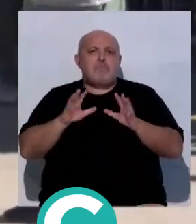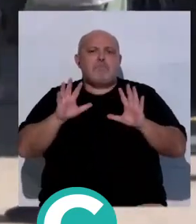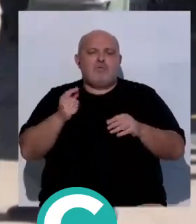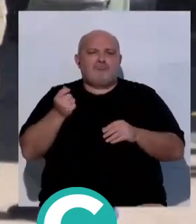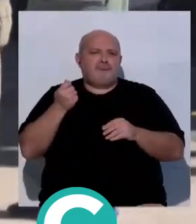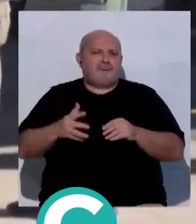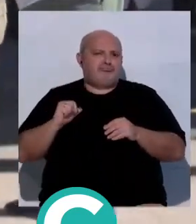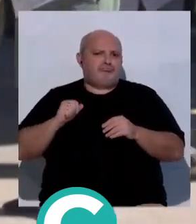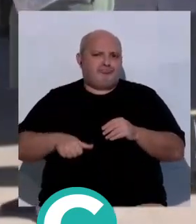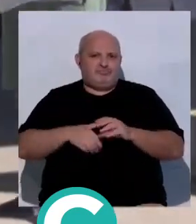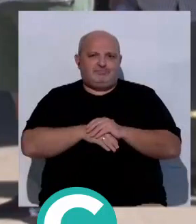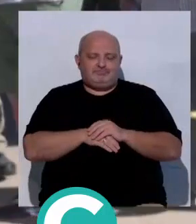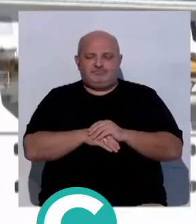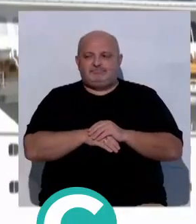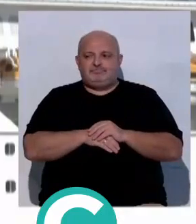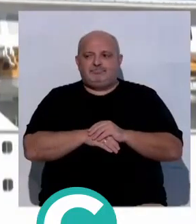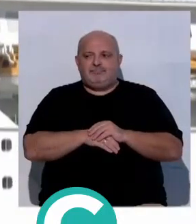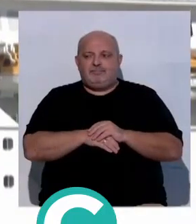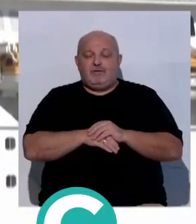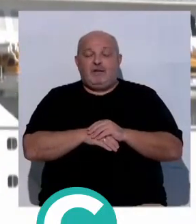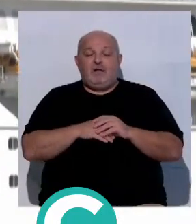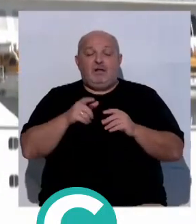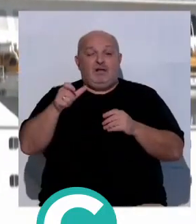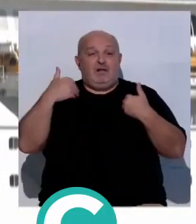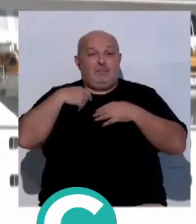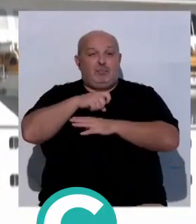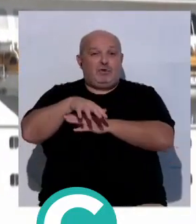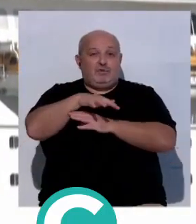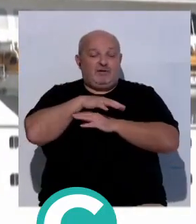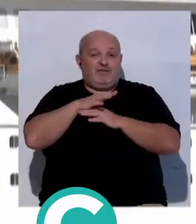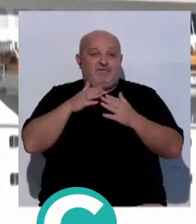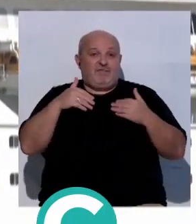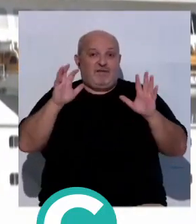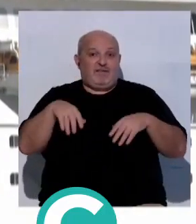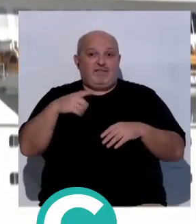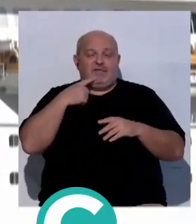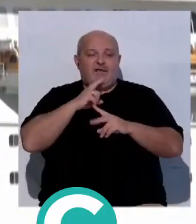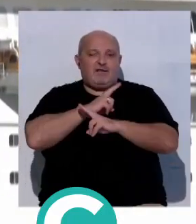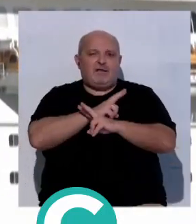poder adquisitivo desde autoridad portuaria de la Bahía de Cádiz recuerdan el importante